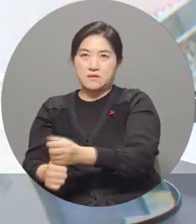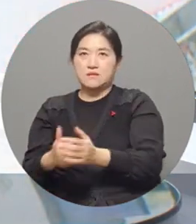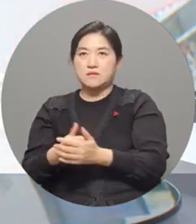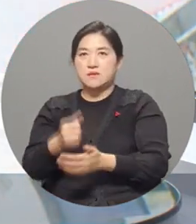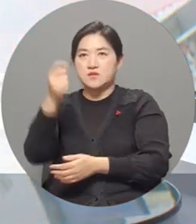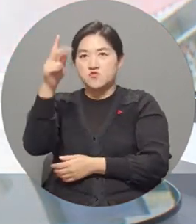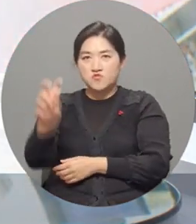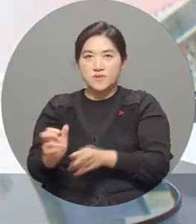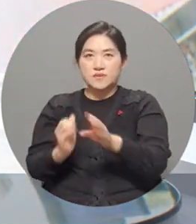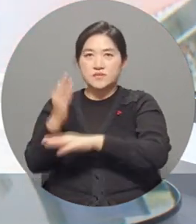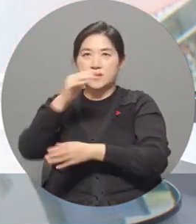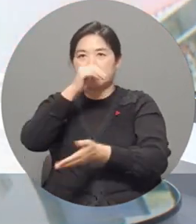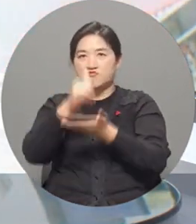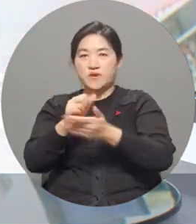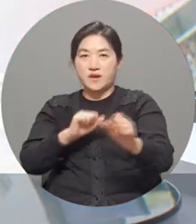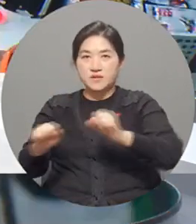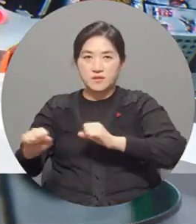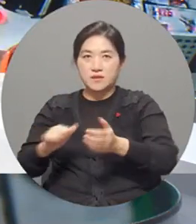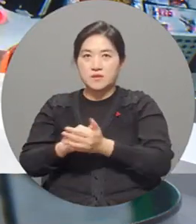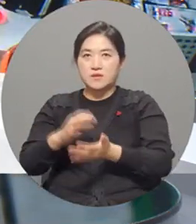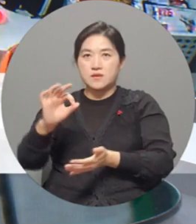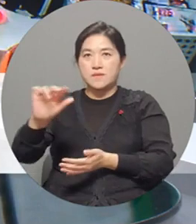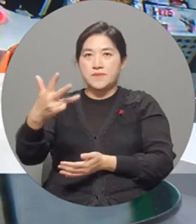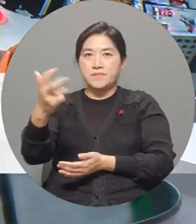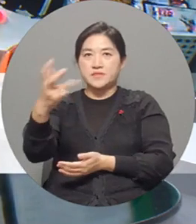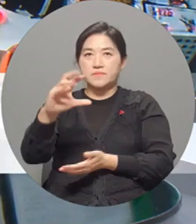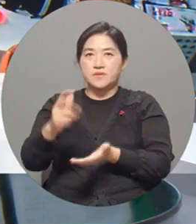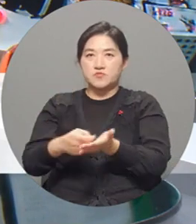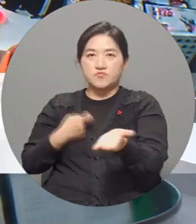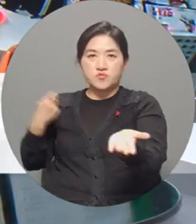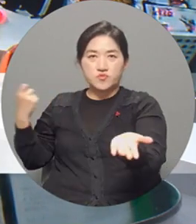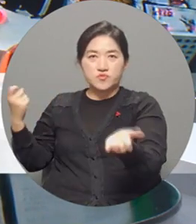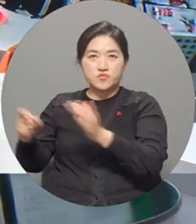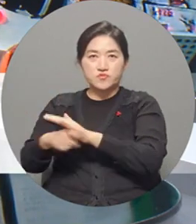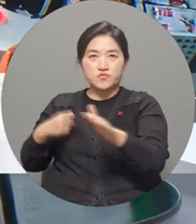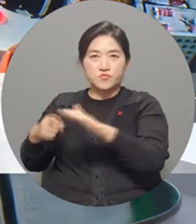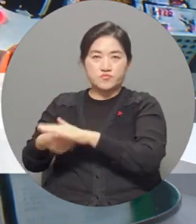경찰에 붙잡혔습니다.